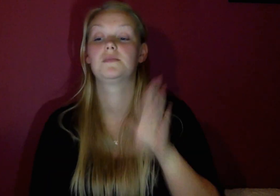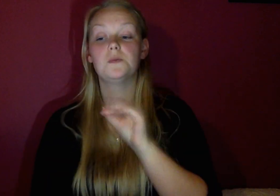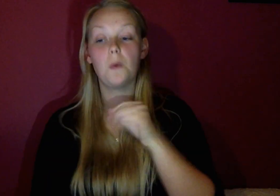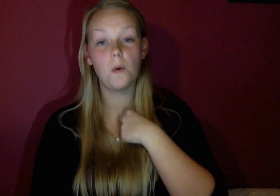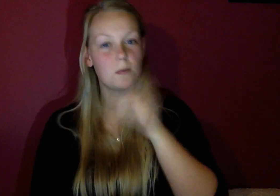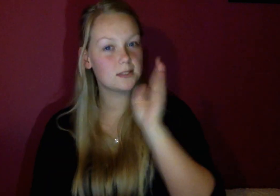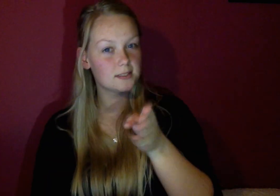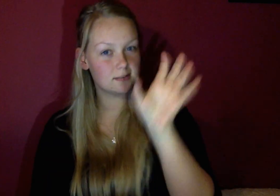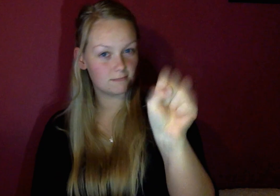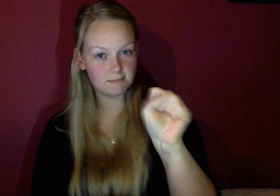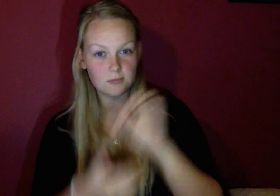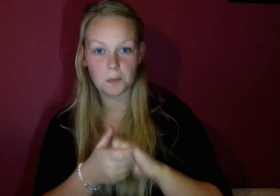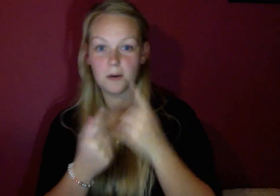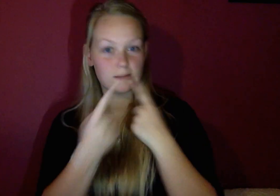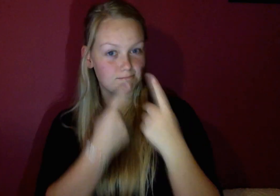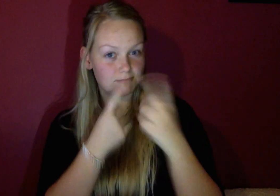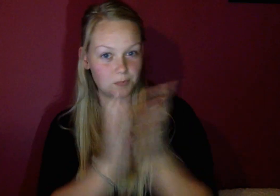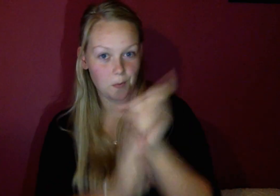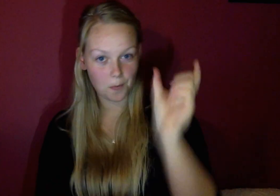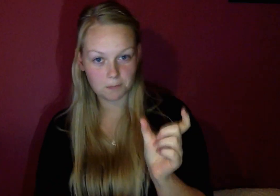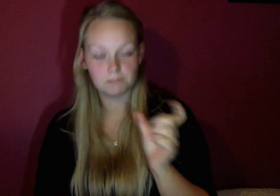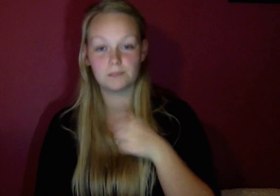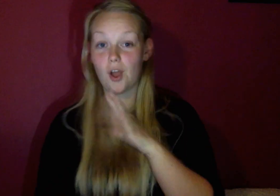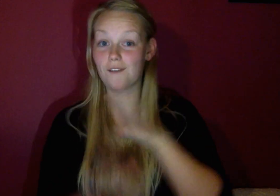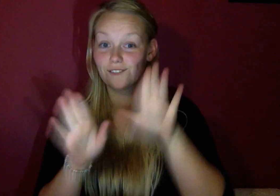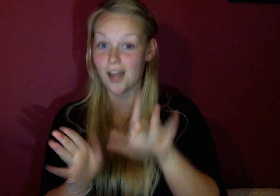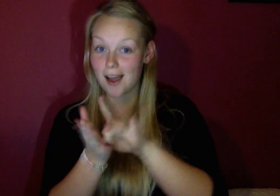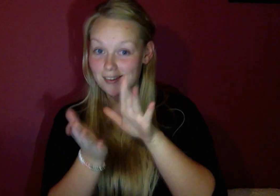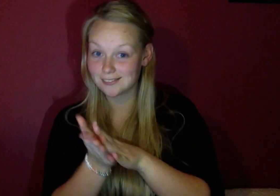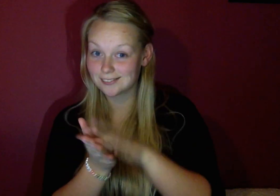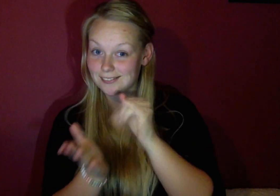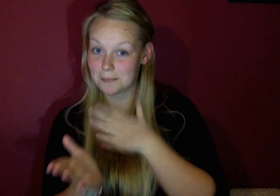Så fort jag fick syn på honom så ville jag prata med honom. Jag har fortfarande kvar anteckningen